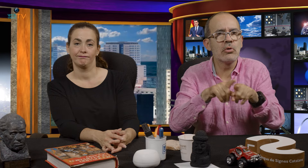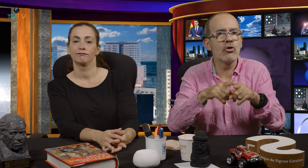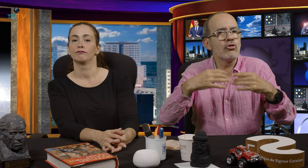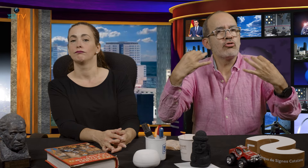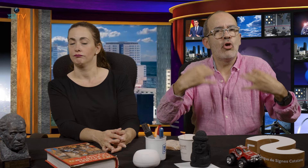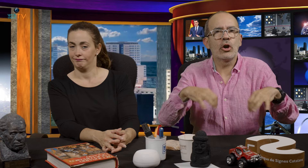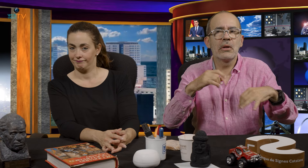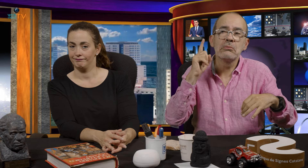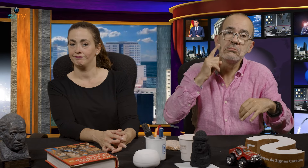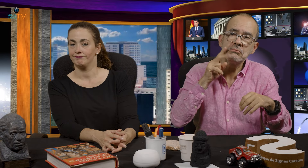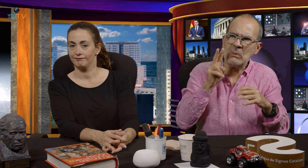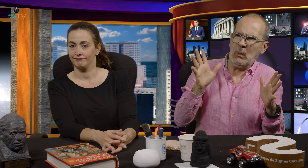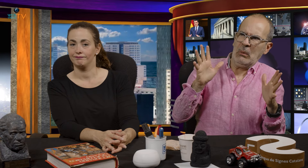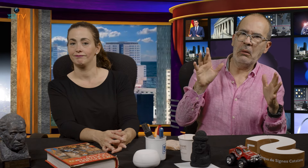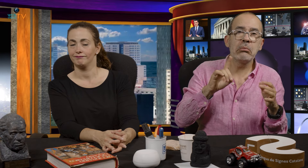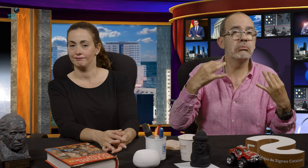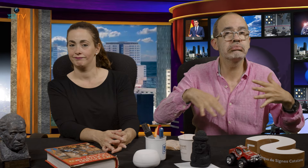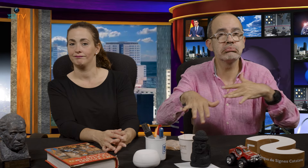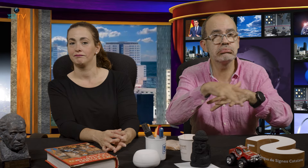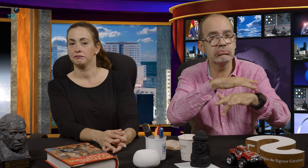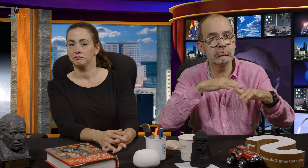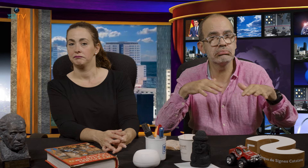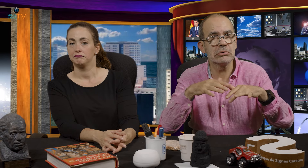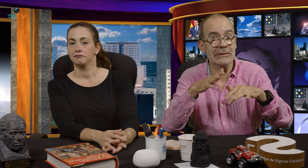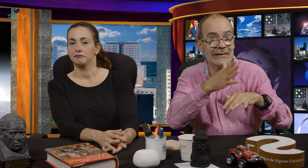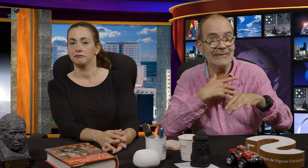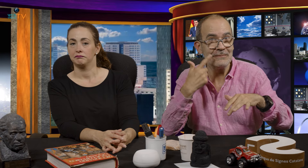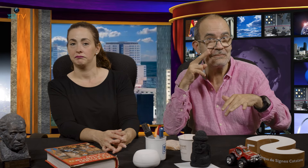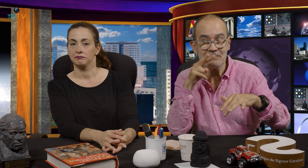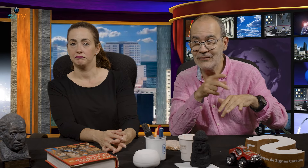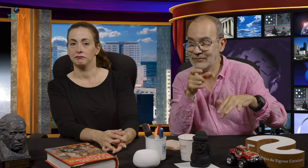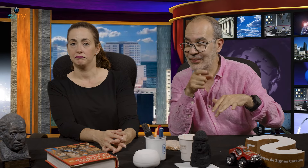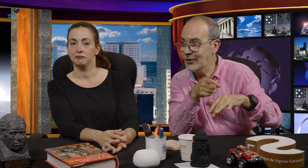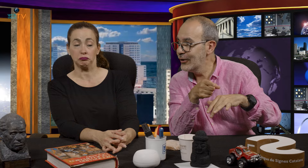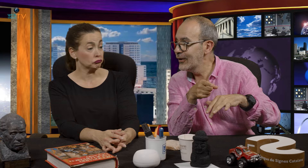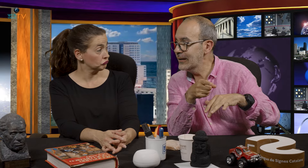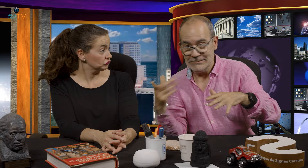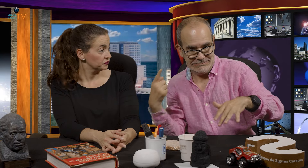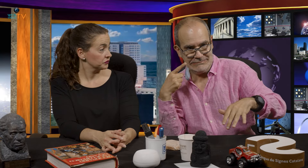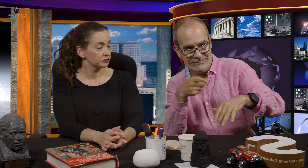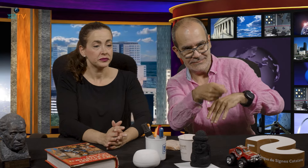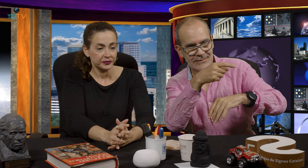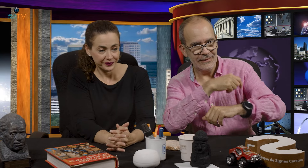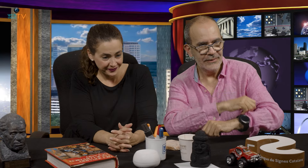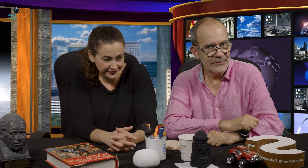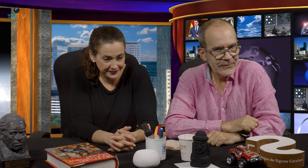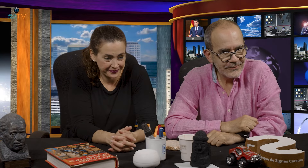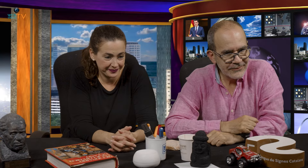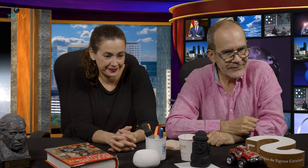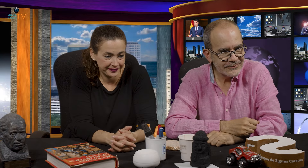y normalización de las personas sordas. No se ven como algo extraño. ¿Queréis ver un video? Mirad.